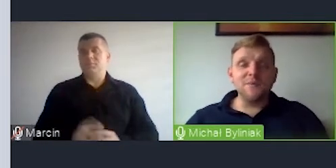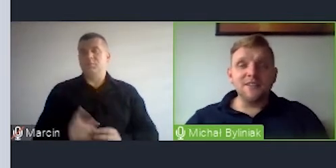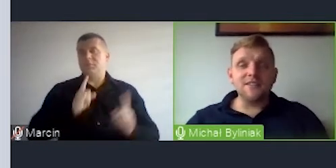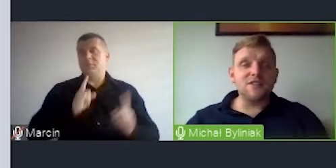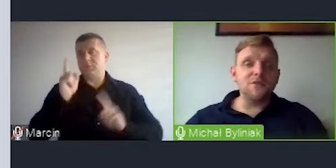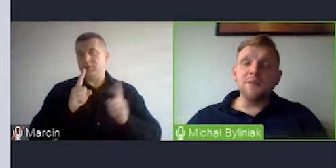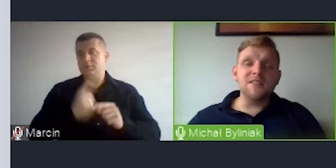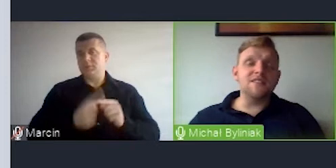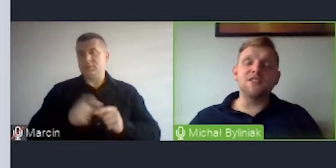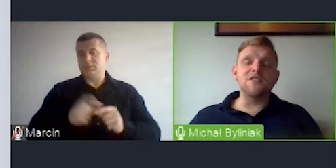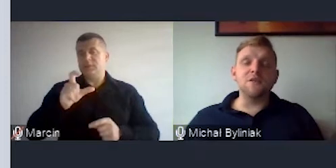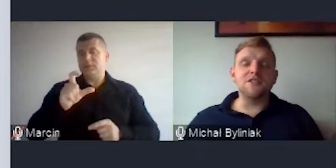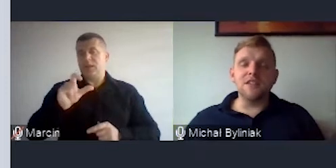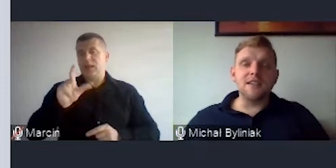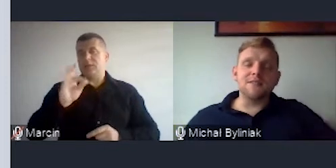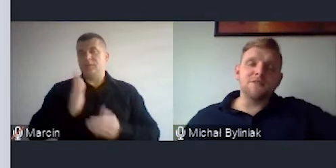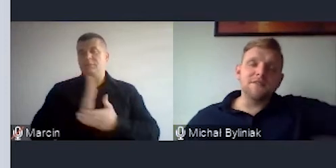ClickMeting, szczególnie między 10:00 a 13:00,